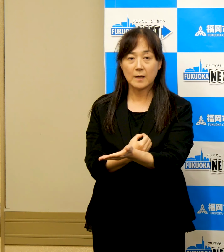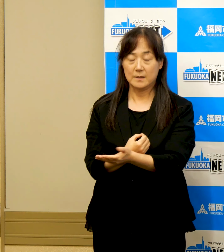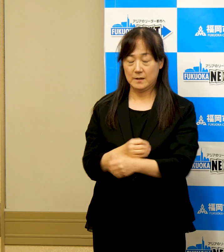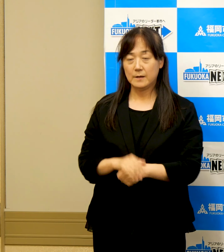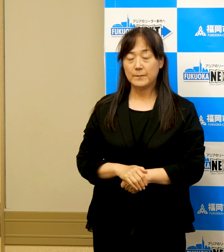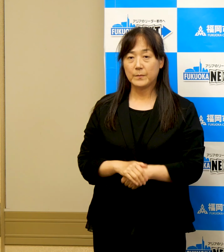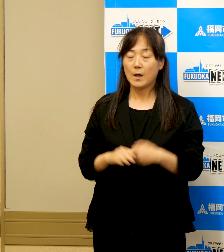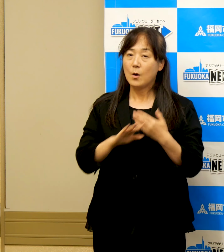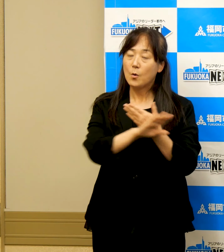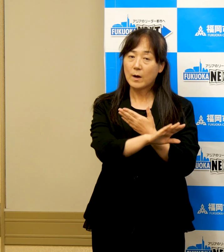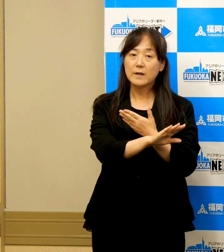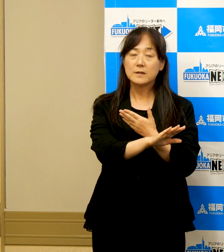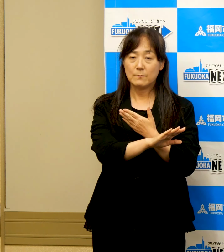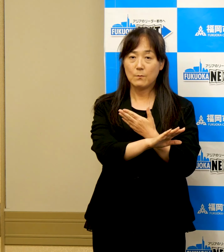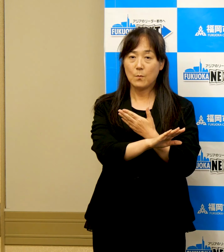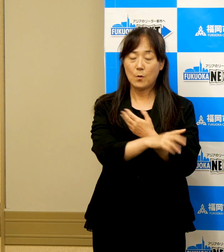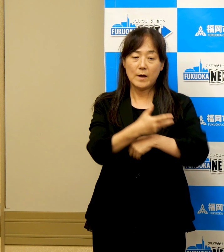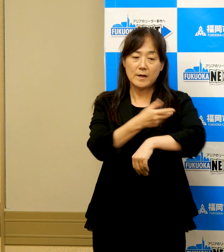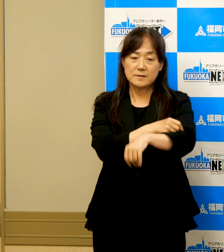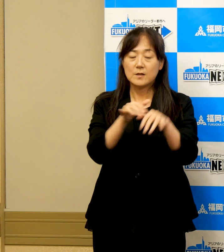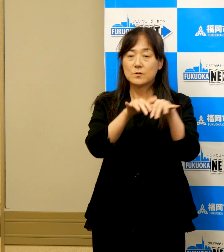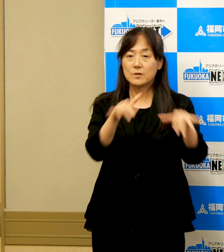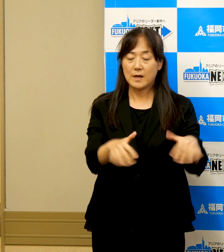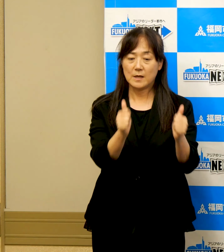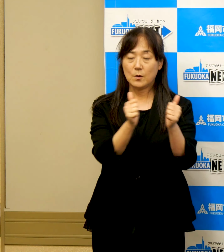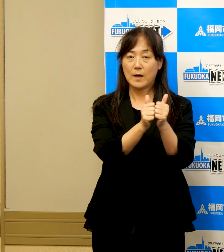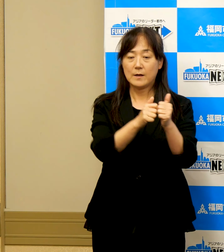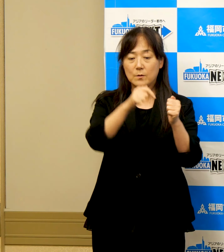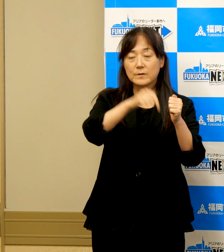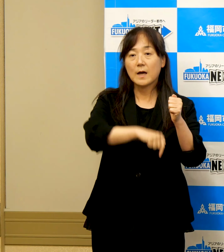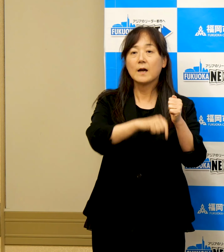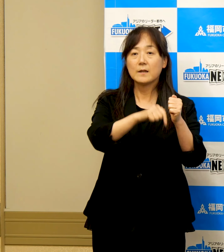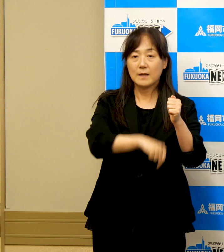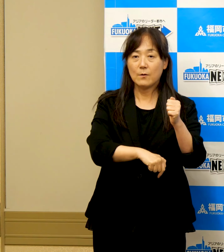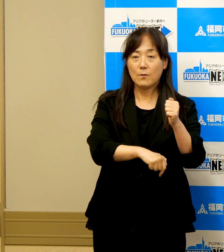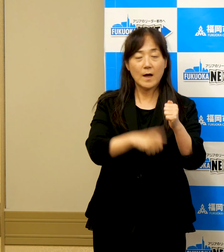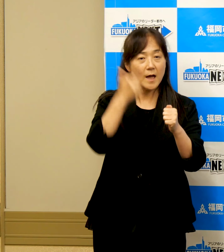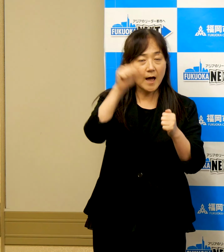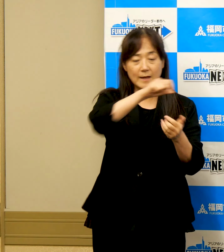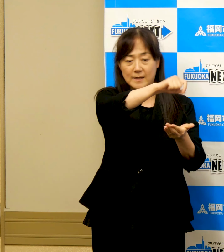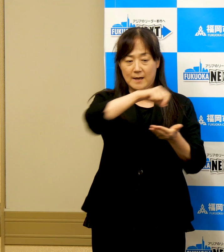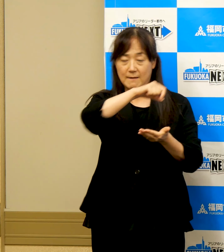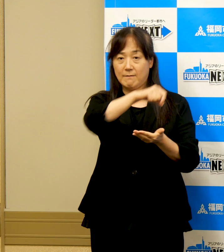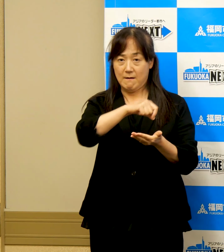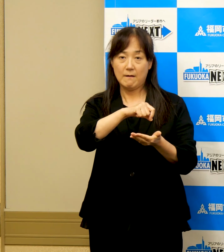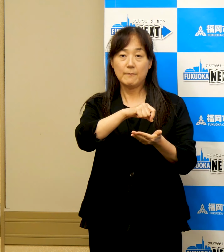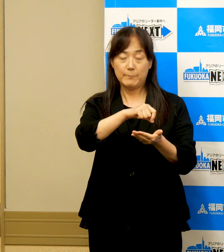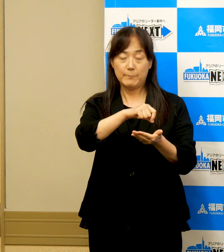ほかにも実は今日 この接種体制の検討会議の中でアイデアが出ていて